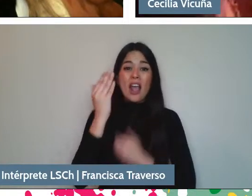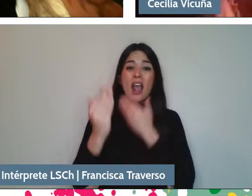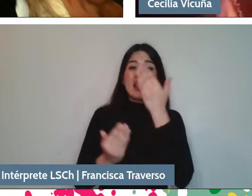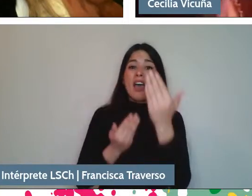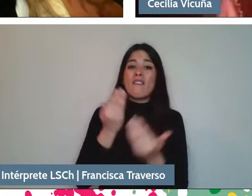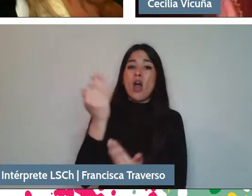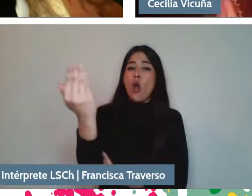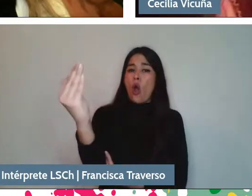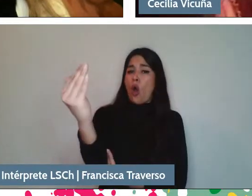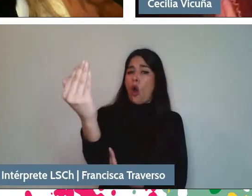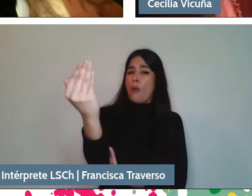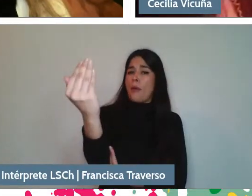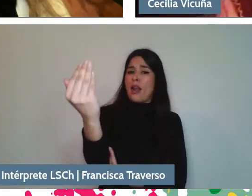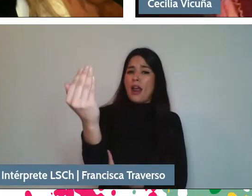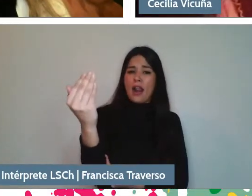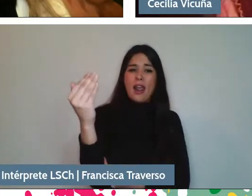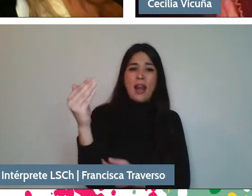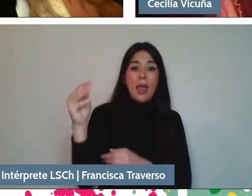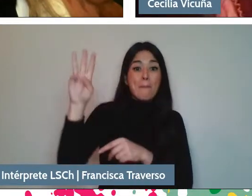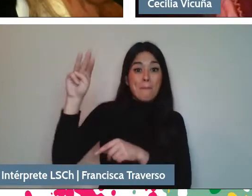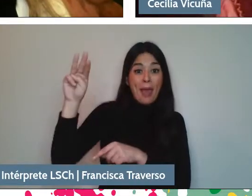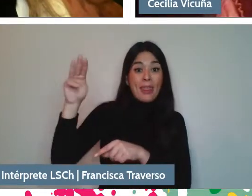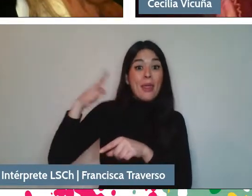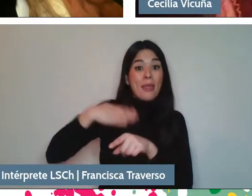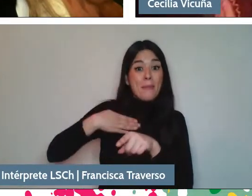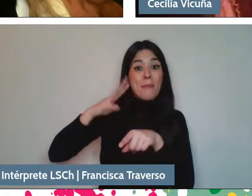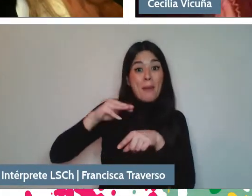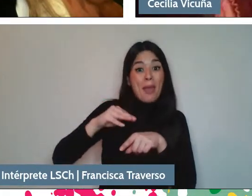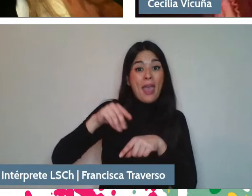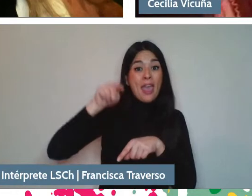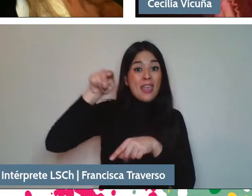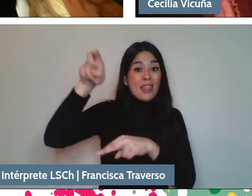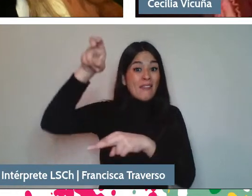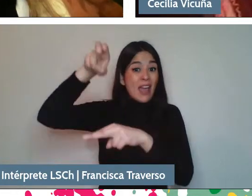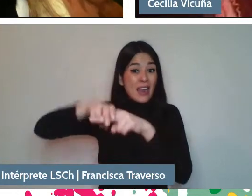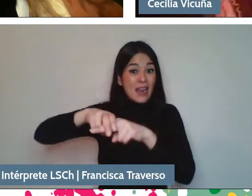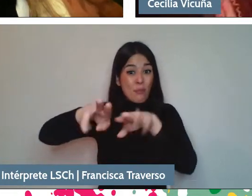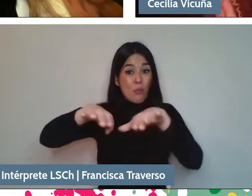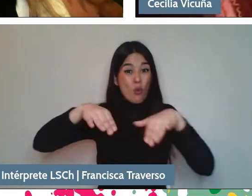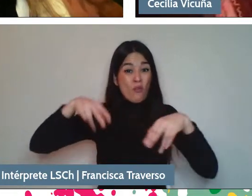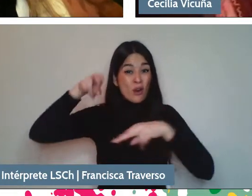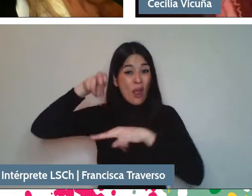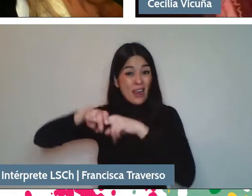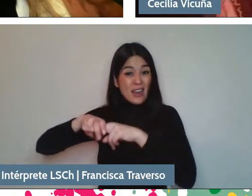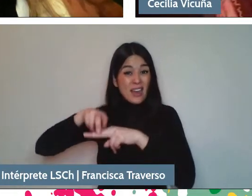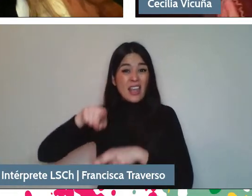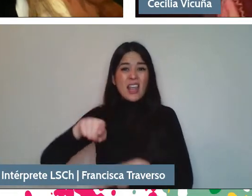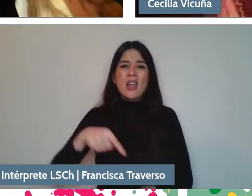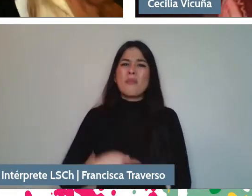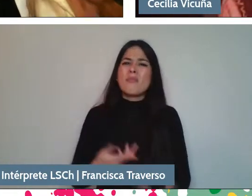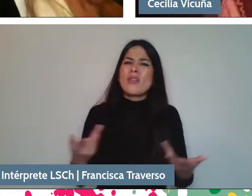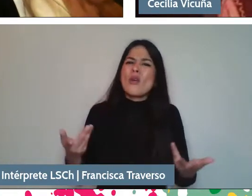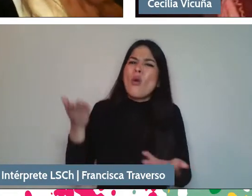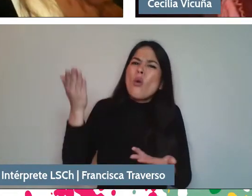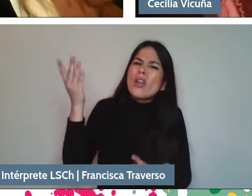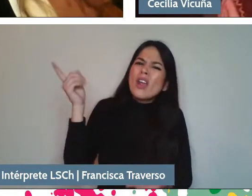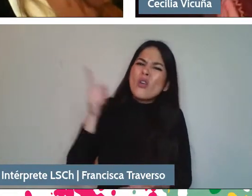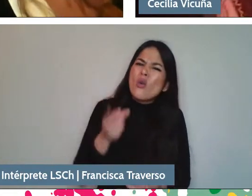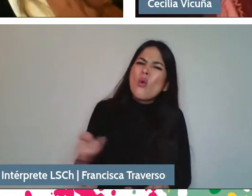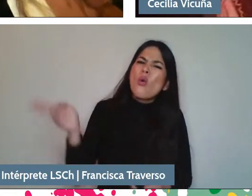La mamá de mi mamá, estaba en el público y ella al final de todo eso me dijo: "Mi hijita, no vuelva nunca más hacer eso porque da mucho miedo...